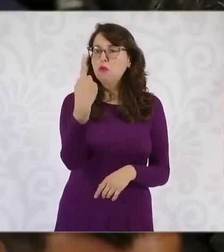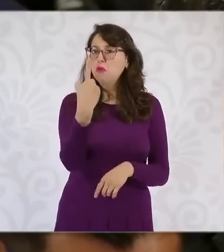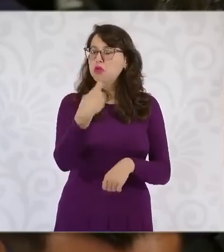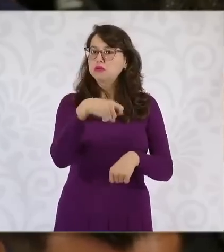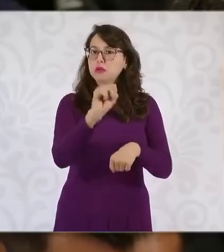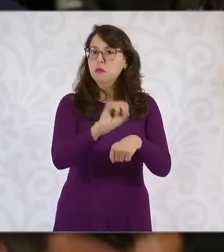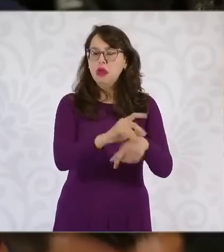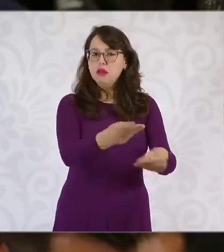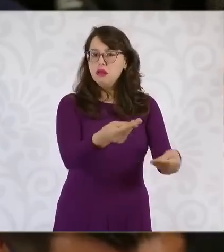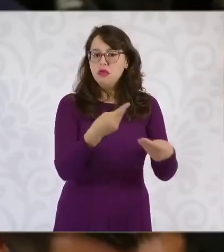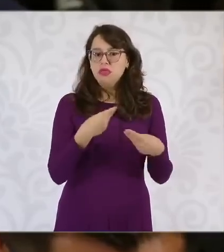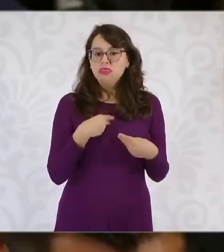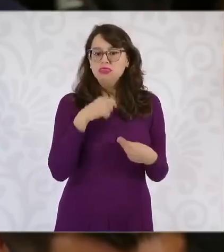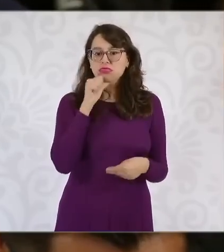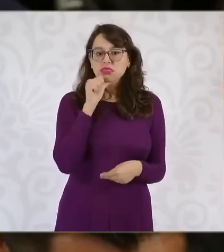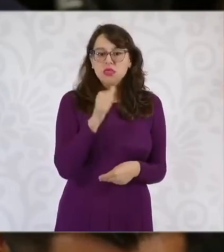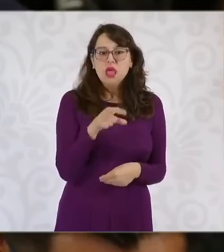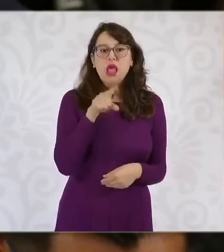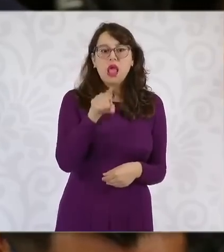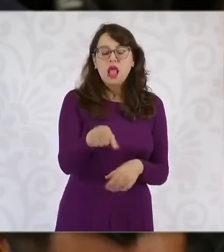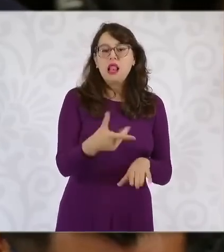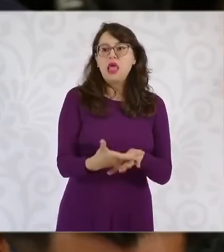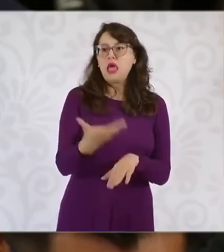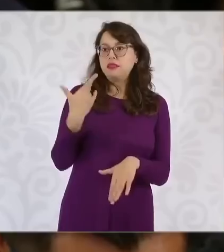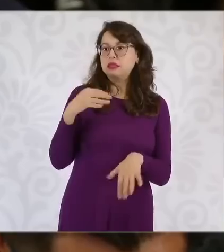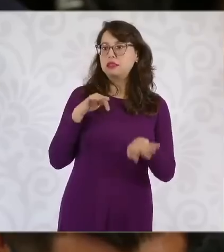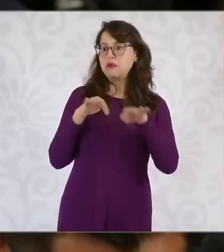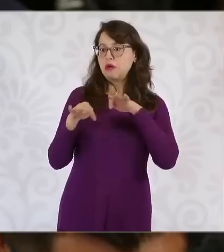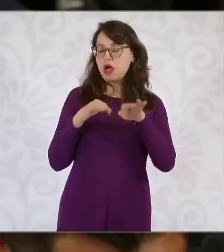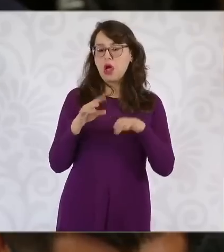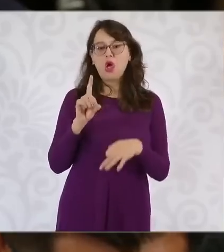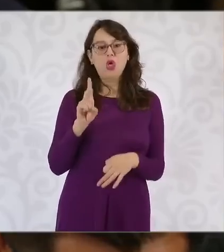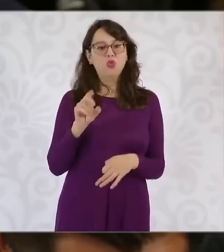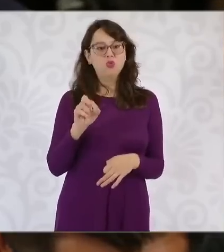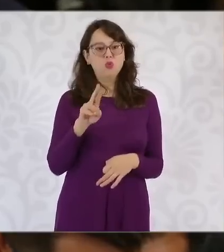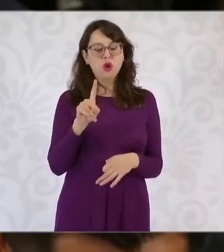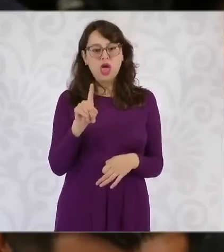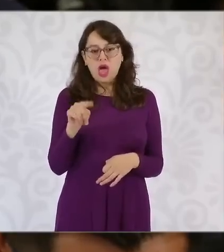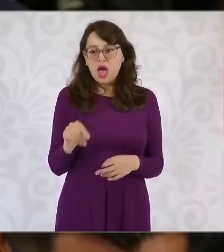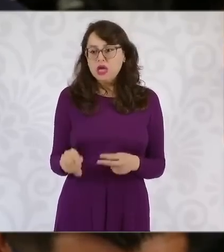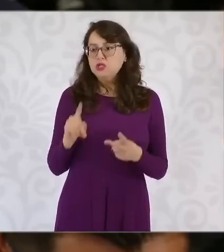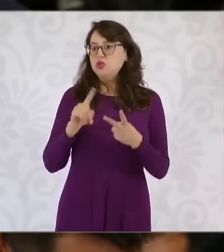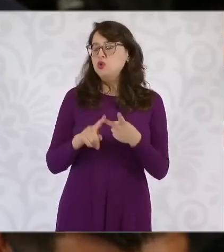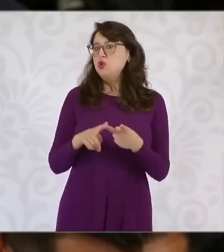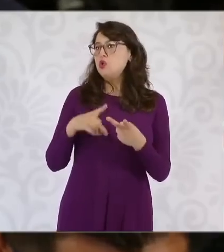no sé qué en la campaña de durazo no sé qué en la campaña de no sé quién no sé que contra cosa